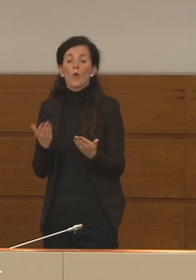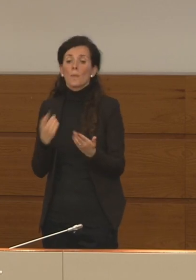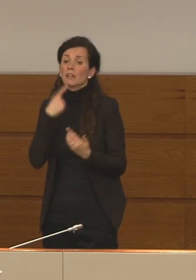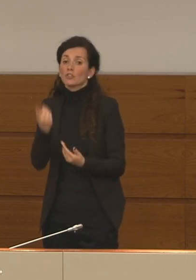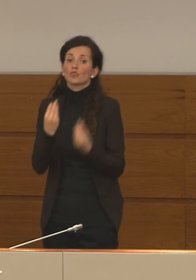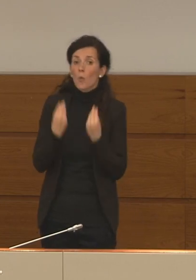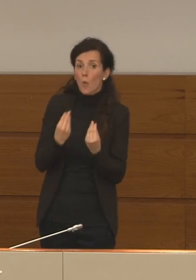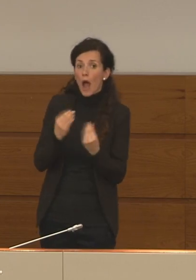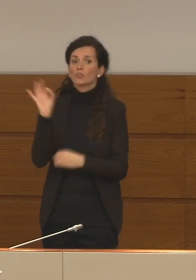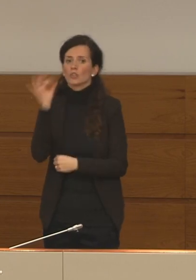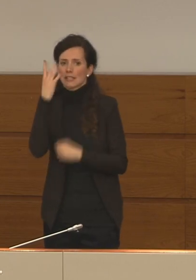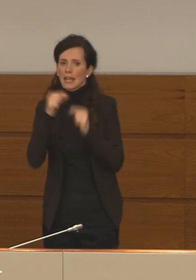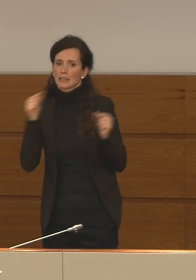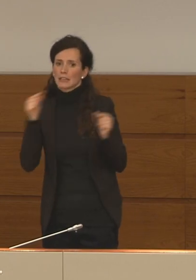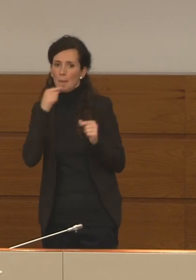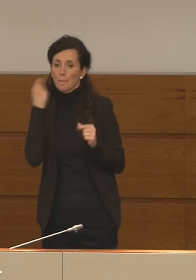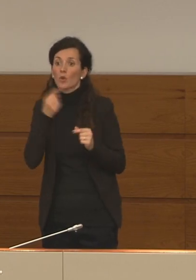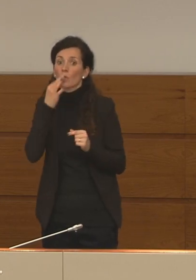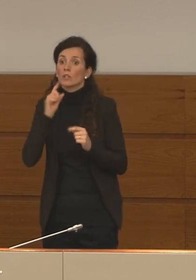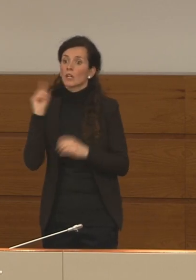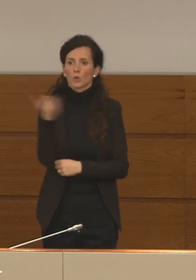quindi non si fa a tutti.